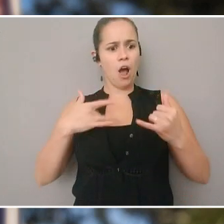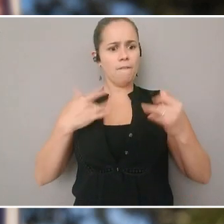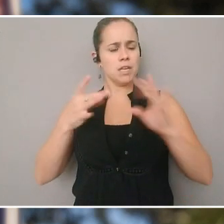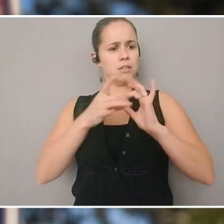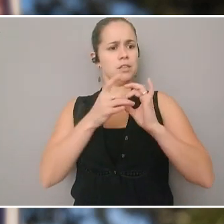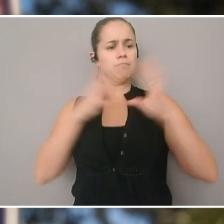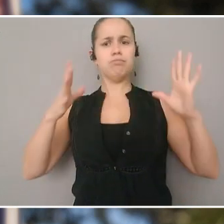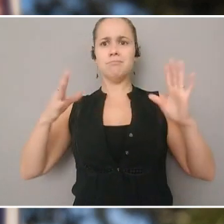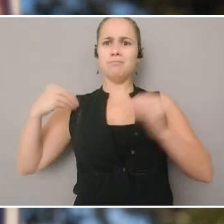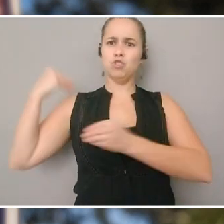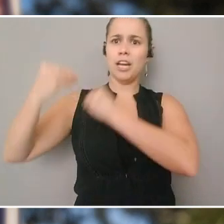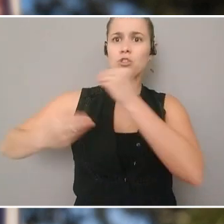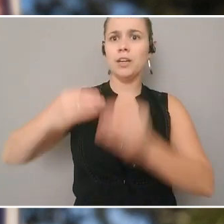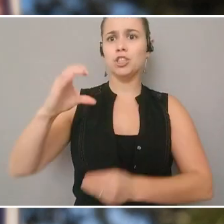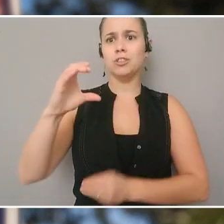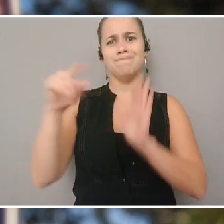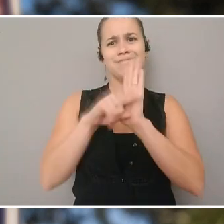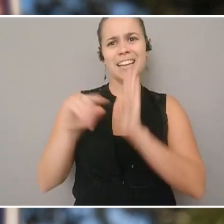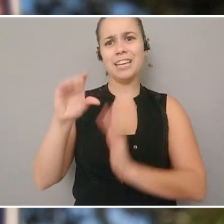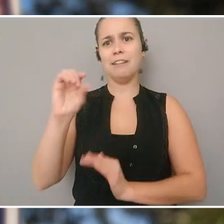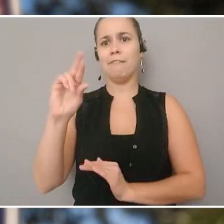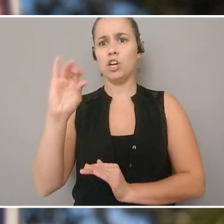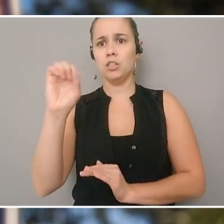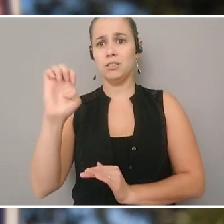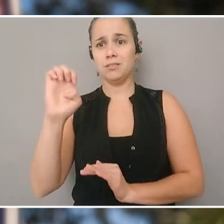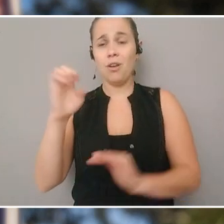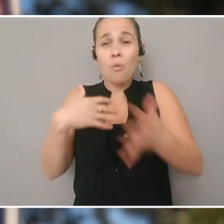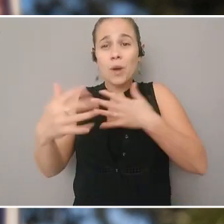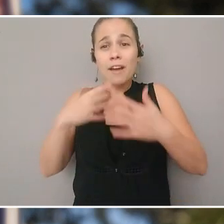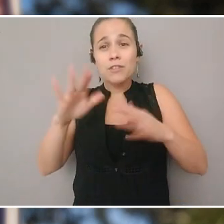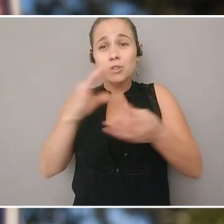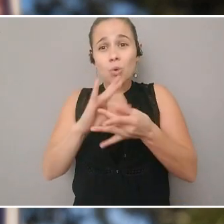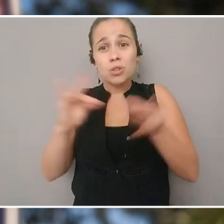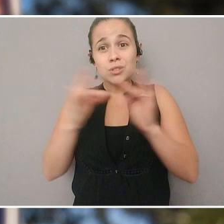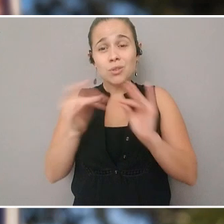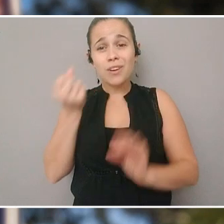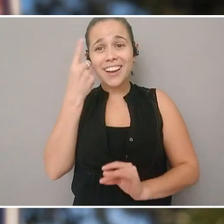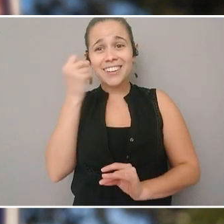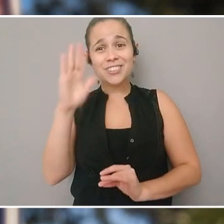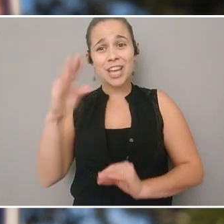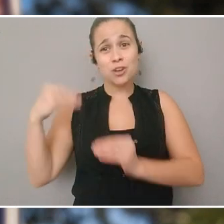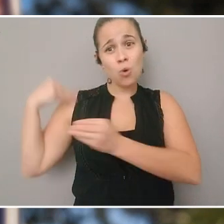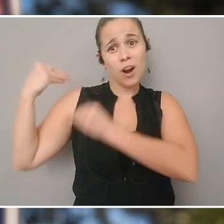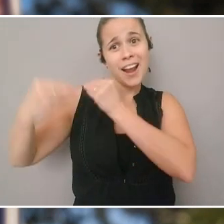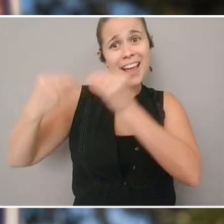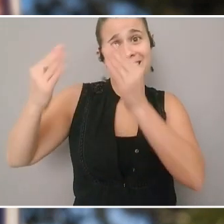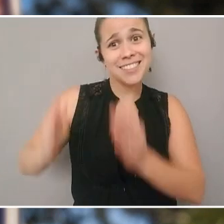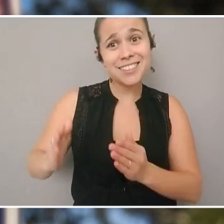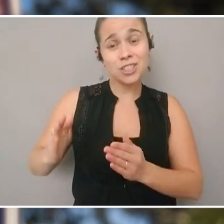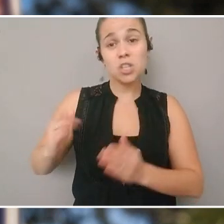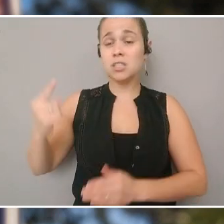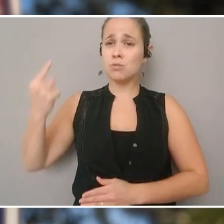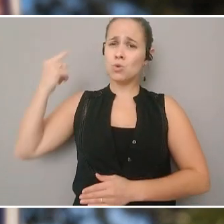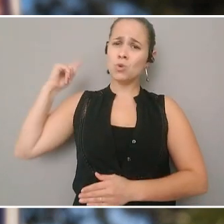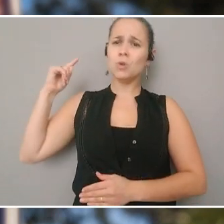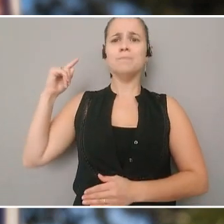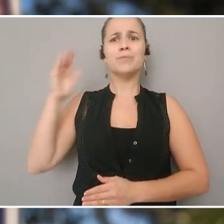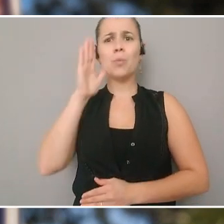Cualquiera sea nuestra historia, nuestros antepasados